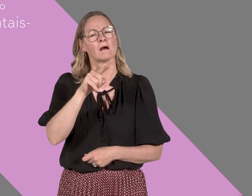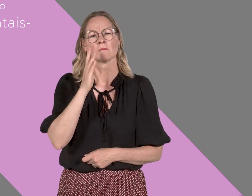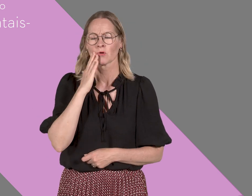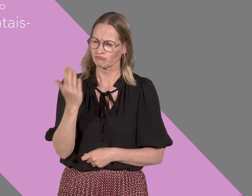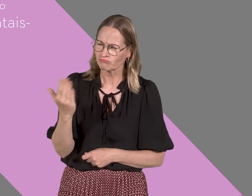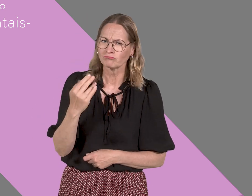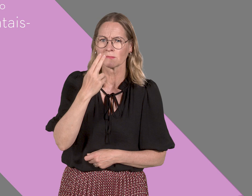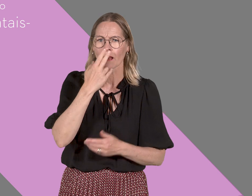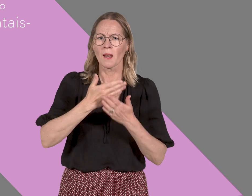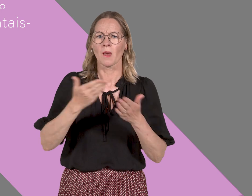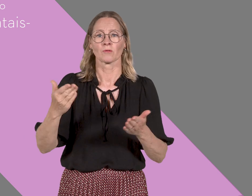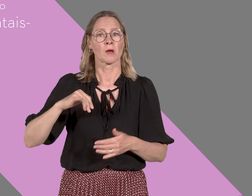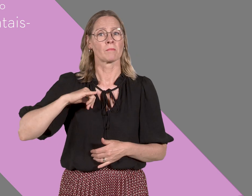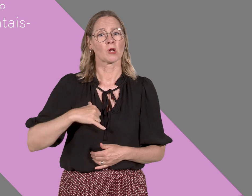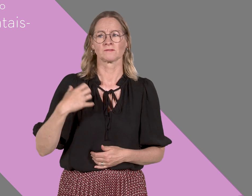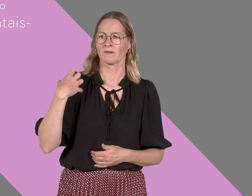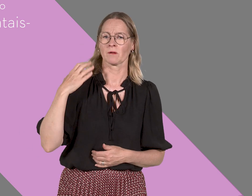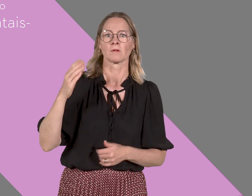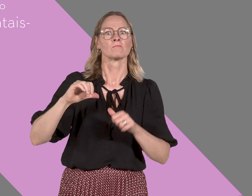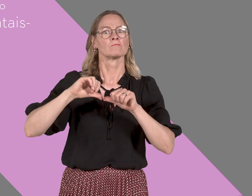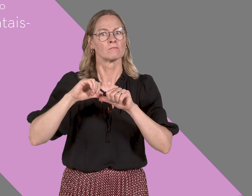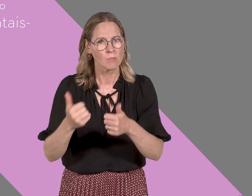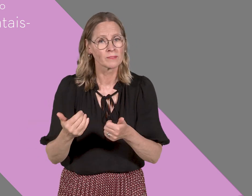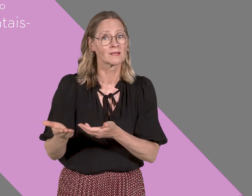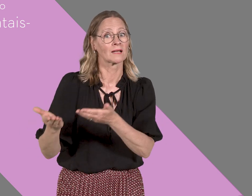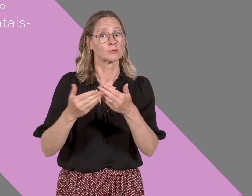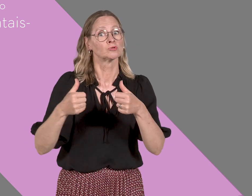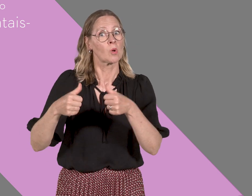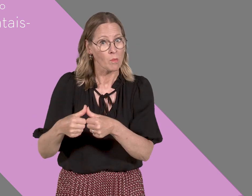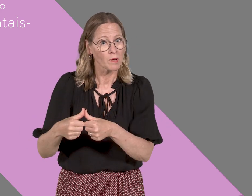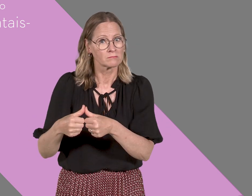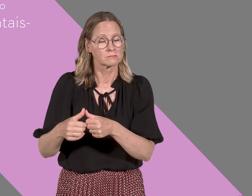pyytäkää saada nähdä poliisiviranomaisen myöntämä keräyslupa.